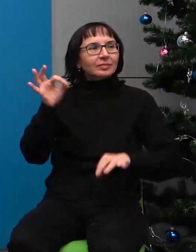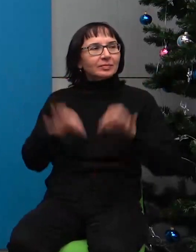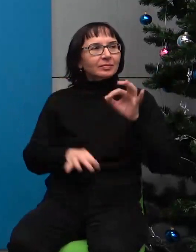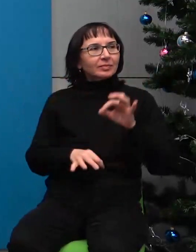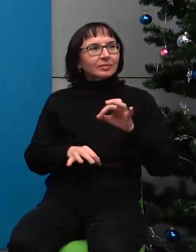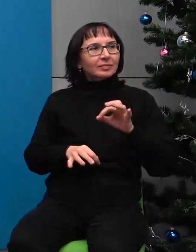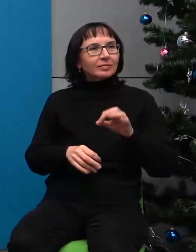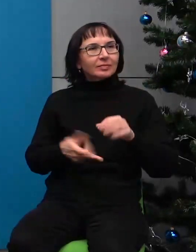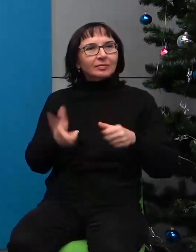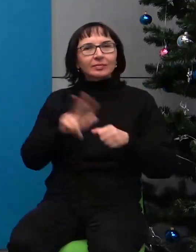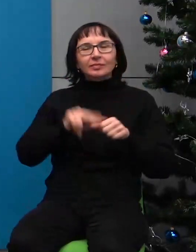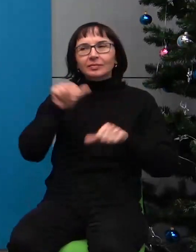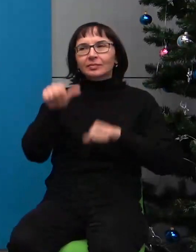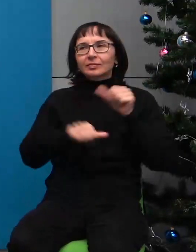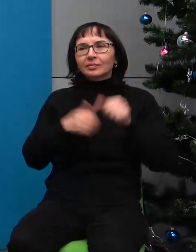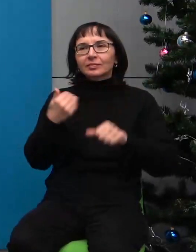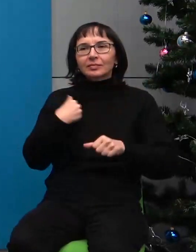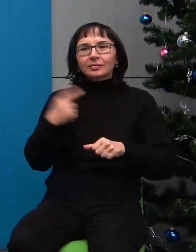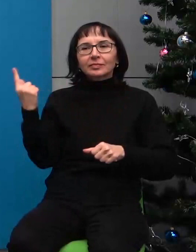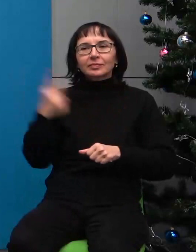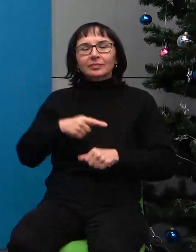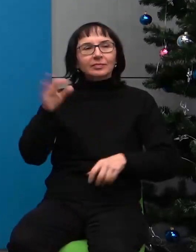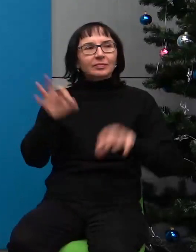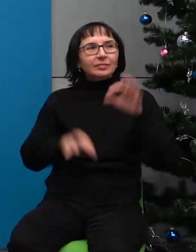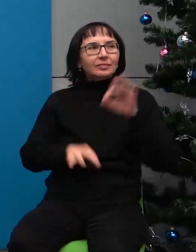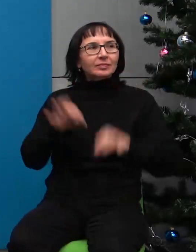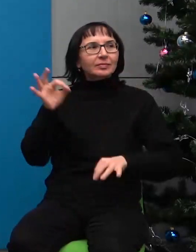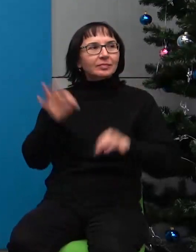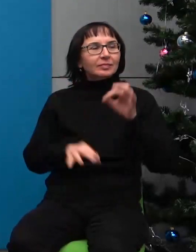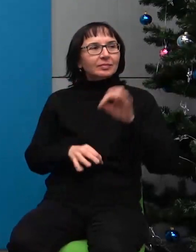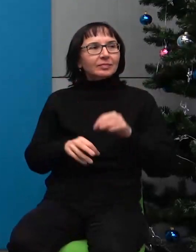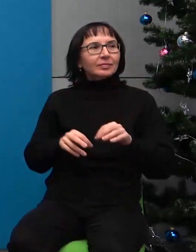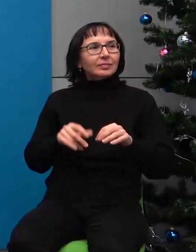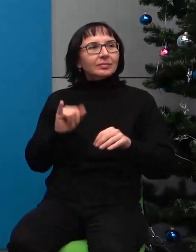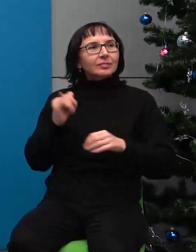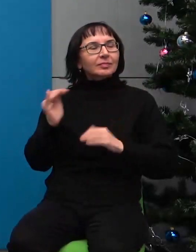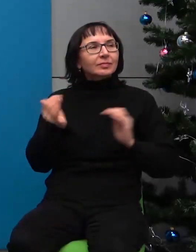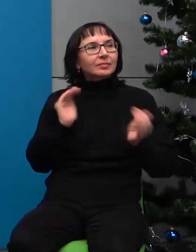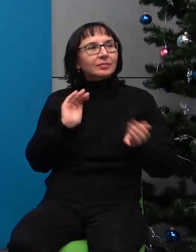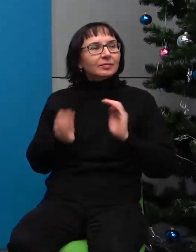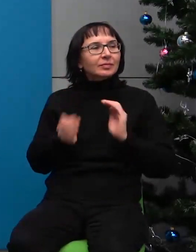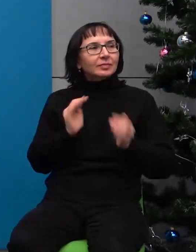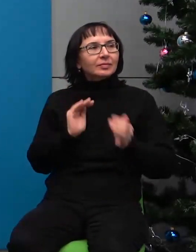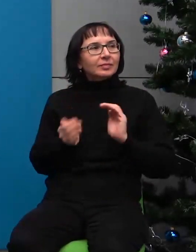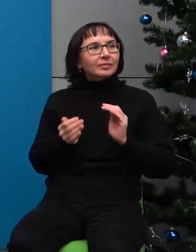W którym roku był wskazany i w jaki sposób zakończył żywot?